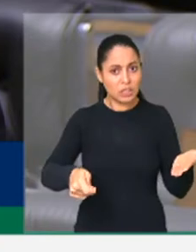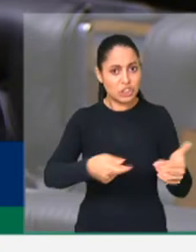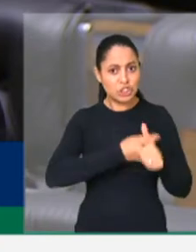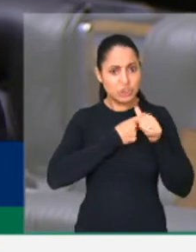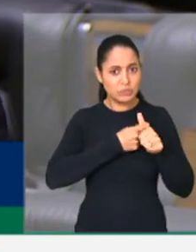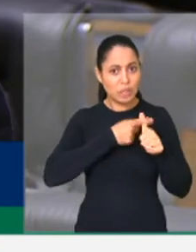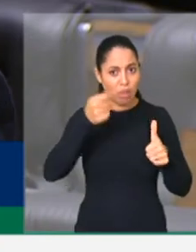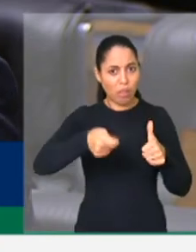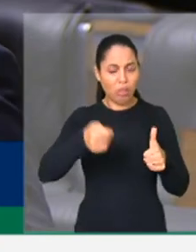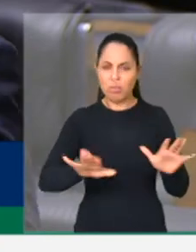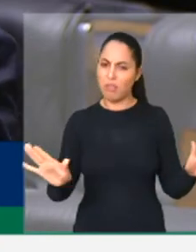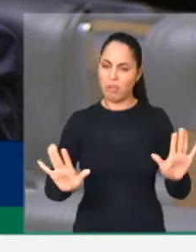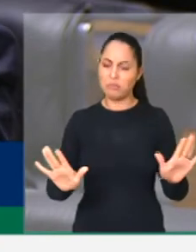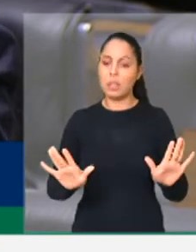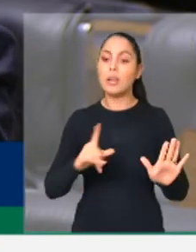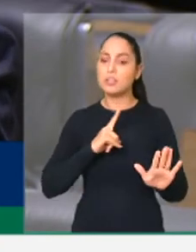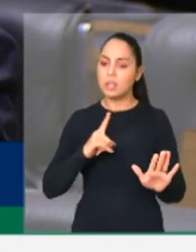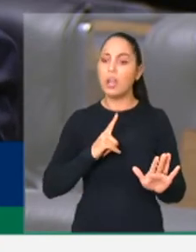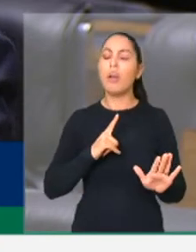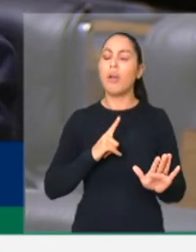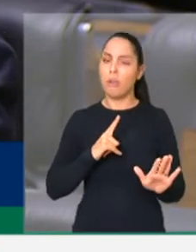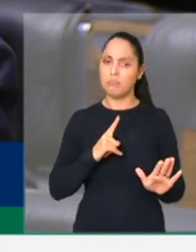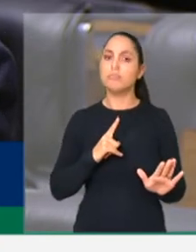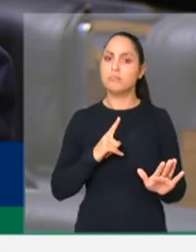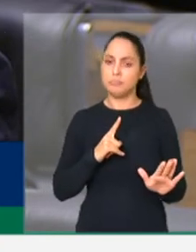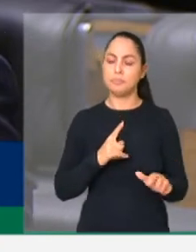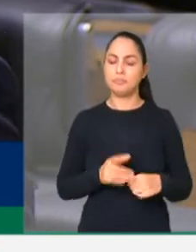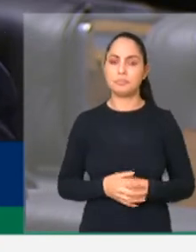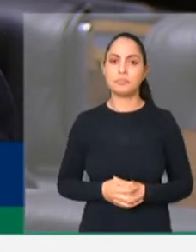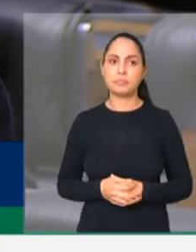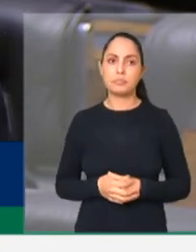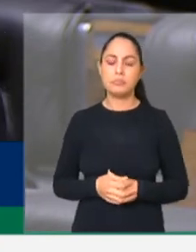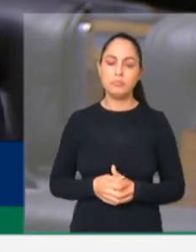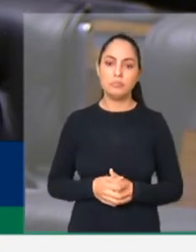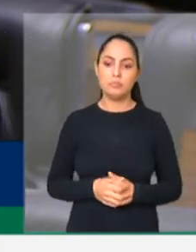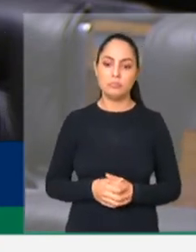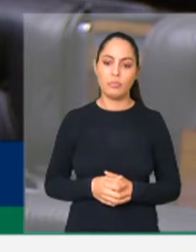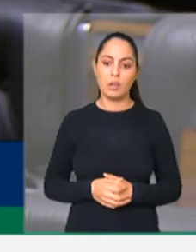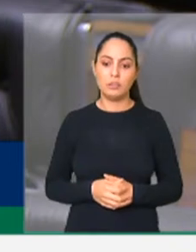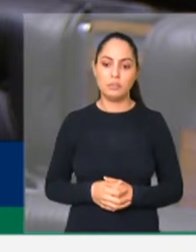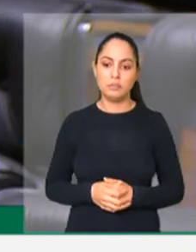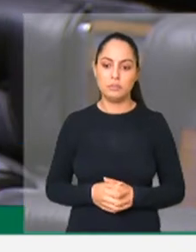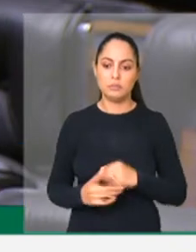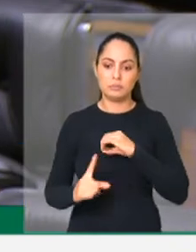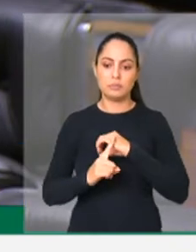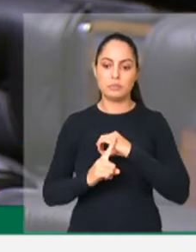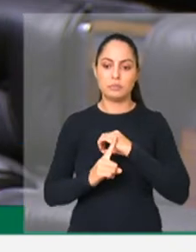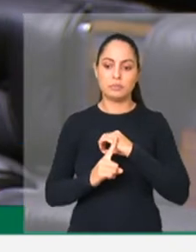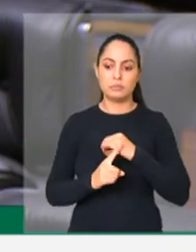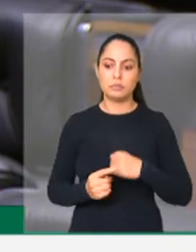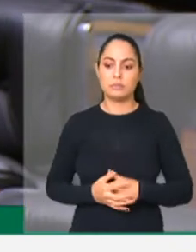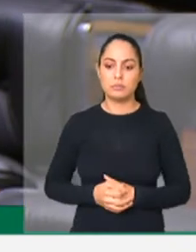POSSAM TAMBÉM... QUITANDO O DÉBITO E COM ISSO SANANDO O PROBLEMA. POR OUTRO LADO EU ACHO QUE O ENFOQUE É O PÓS-PANDEMIA SIM. NÓS PRECISAMOS PREPARAR O BRASIL